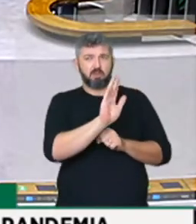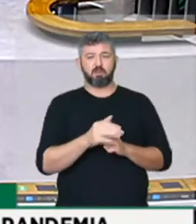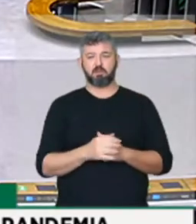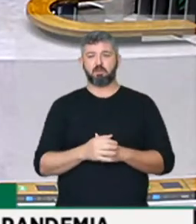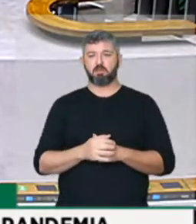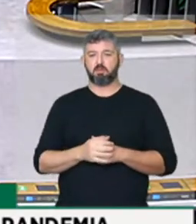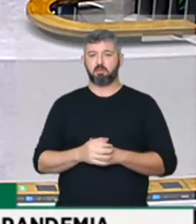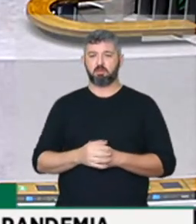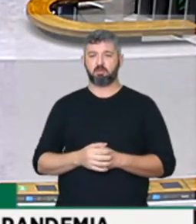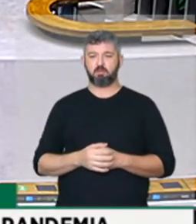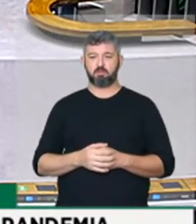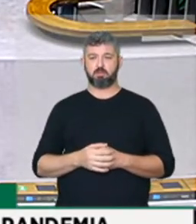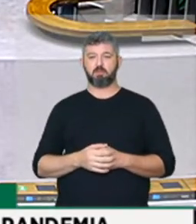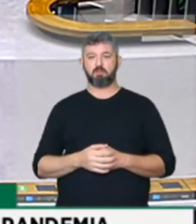[DEPUTADA]: CLARO PRESIDENTE, SÓ QUERIA